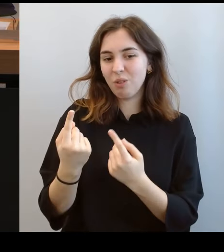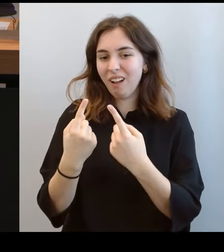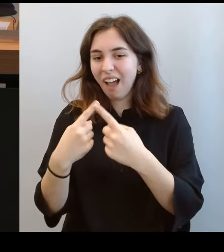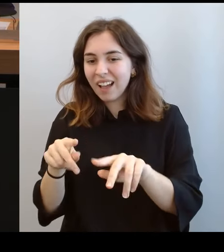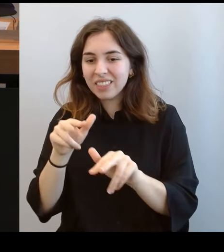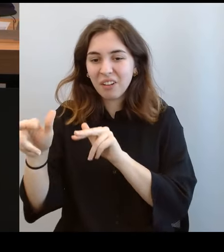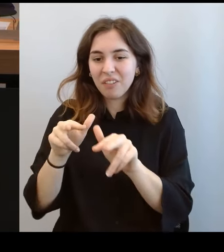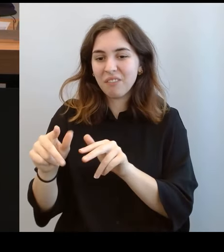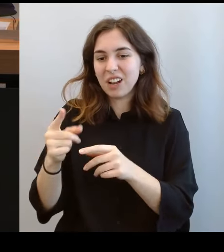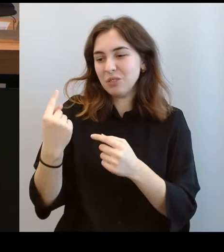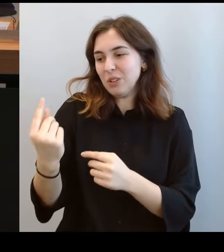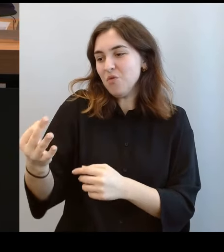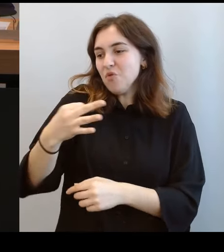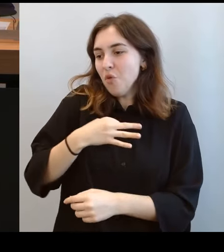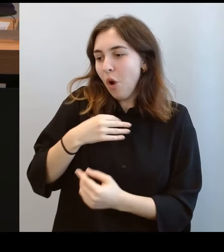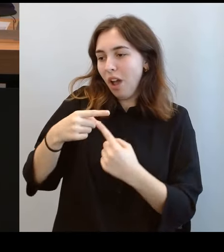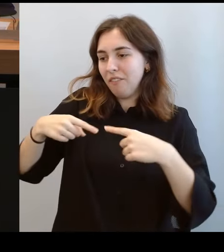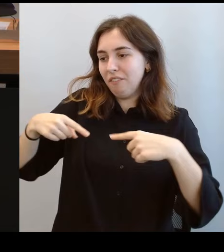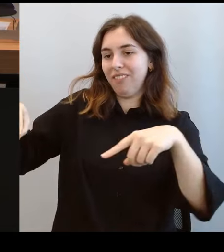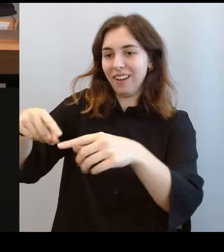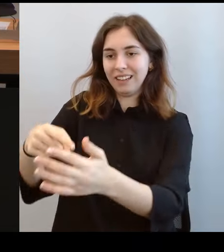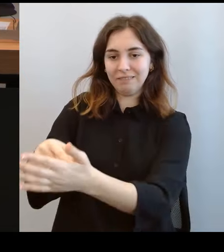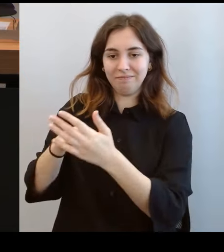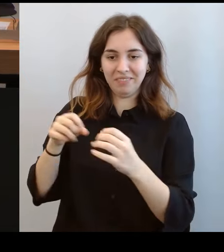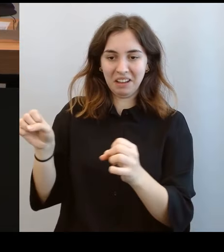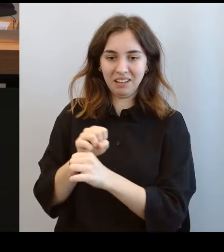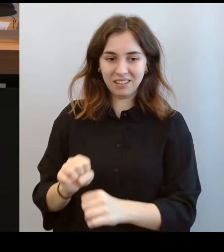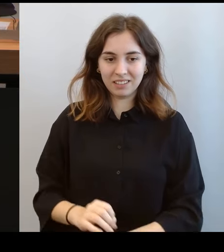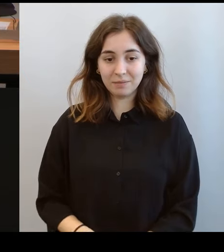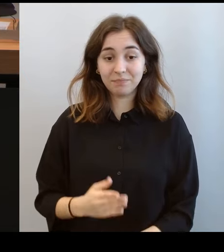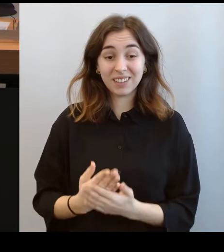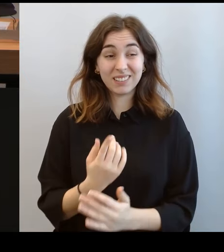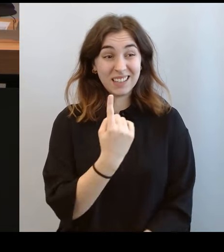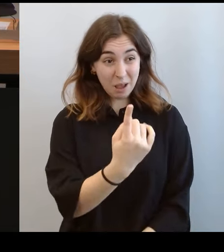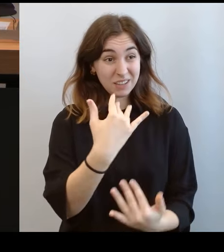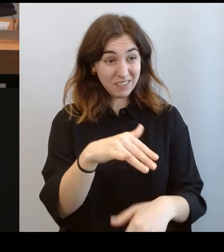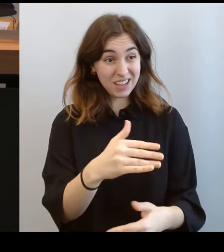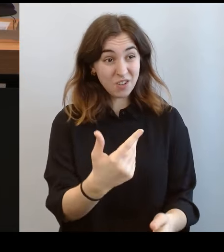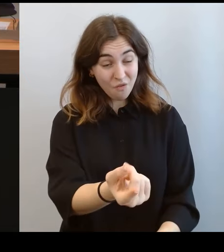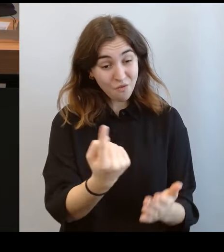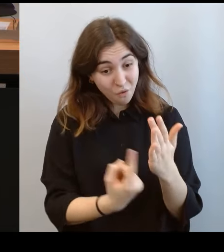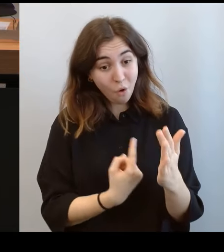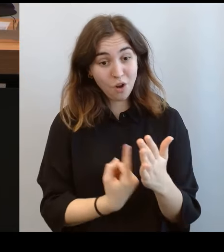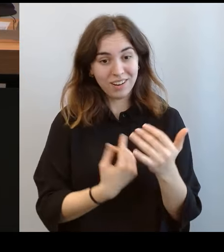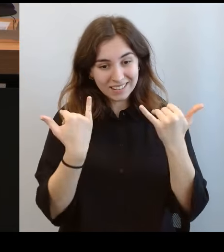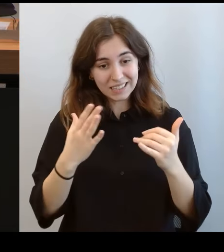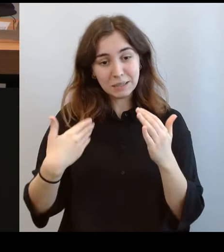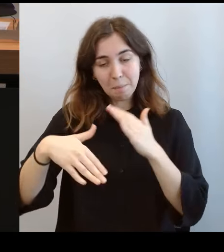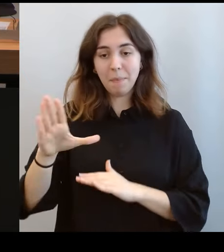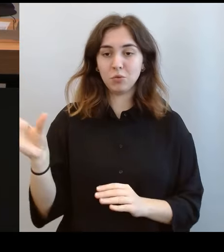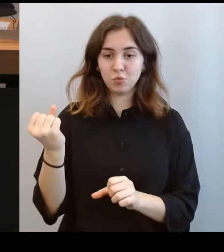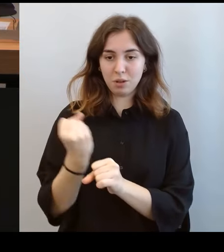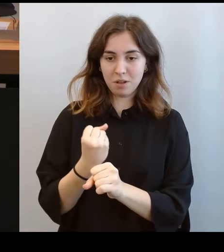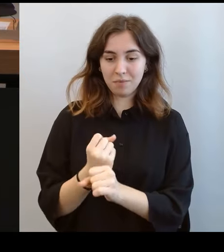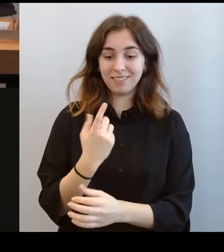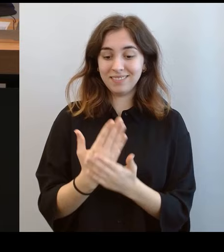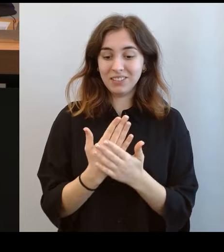konstruktive Zusammenarbeit gefordert. Die findet ja nun tatsächlich statt. Justizverwaltung, Innenverwaltung, Gesundheitsverwaltung haben